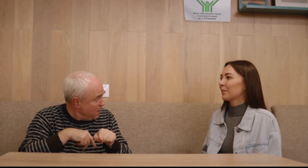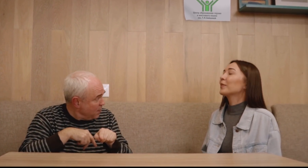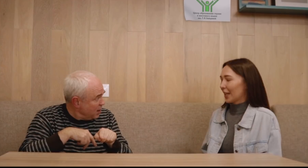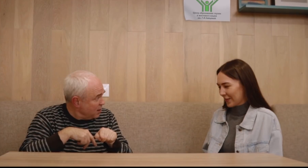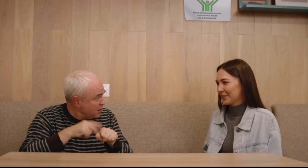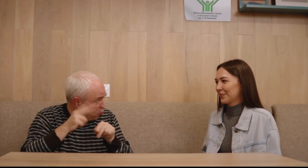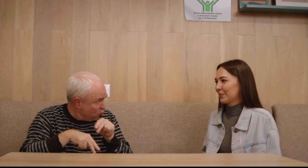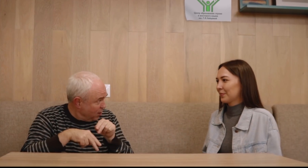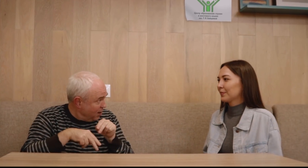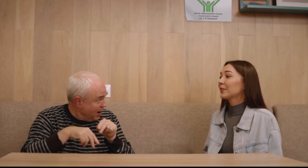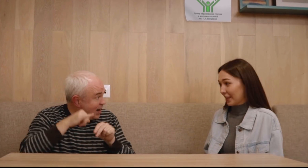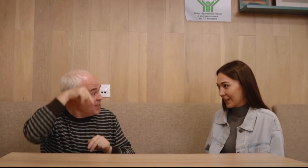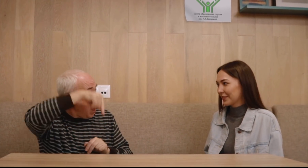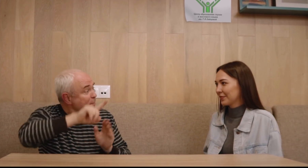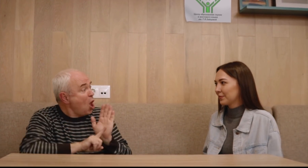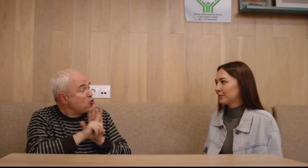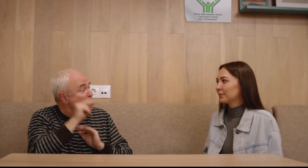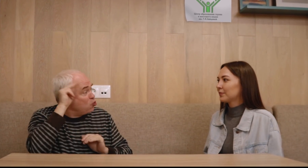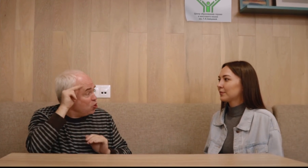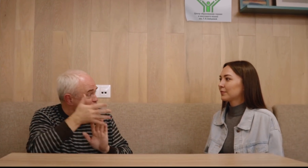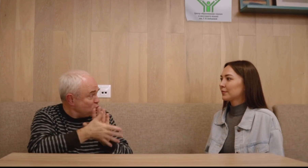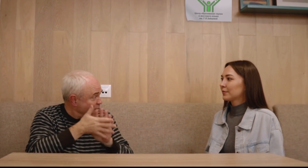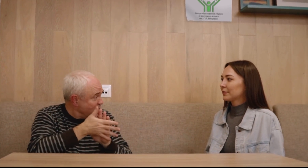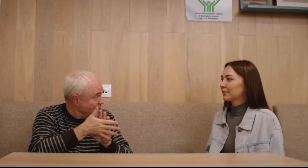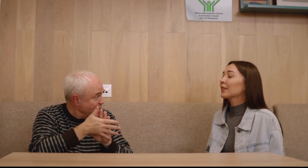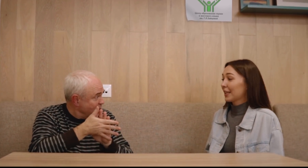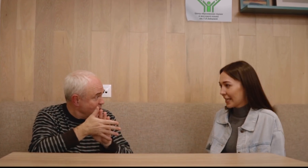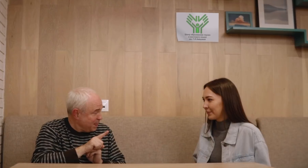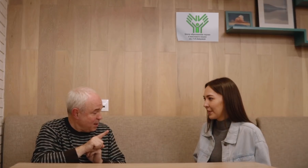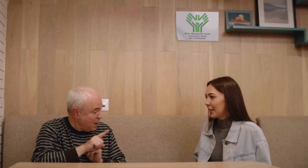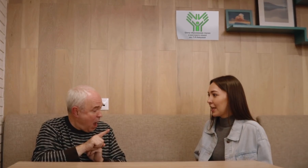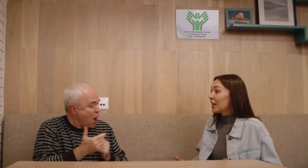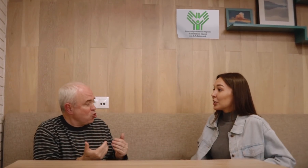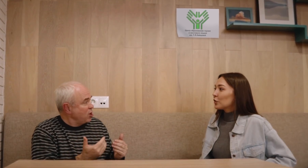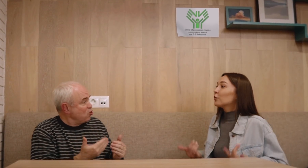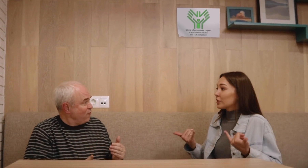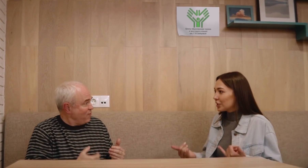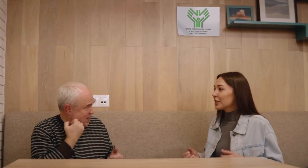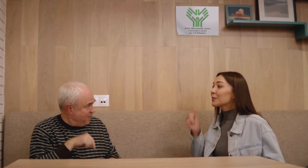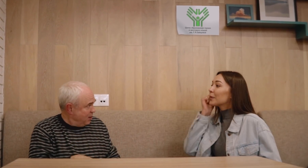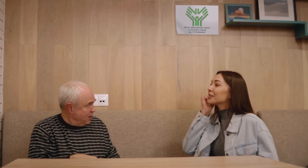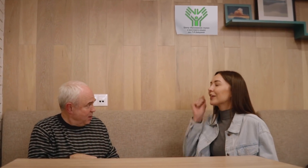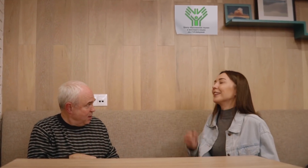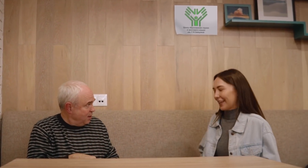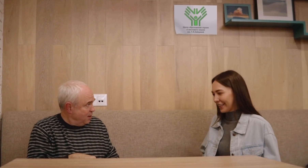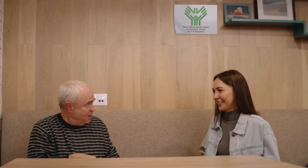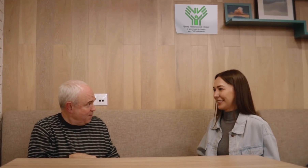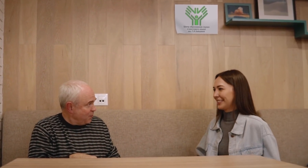Да. И там же начали учить жестовый язык? Верно. А сейчас живете в Москве? Да, в Москве.